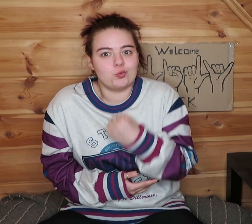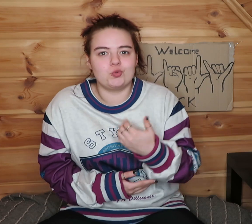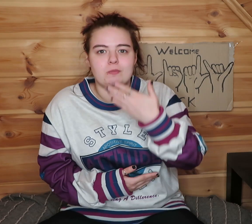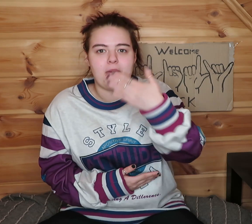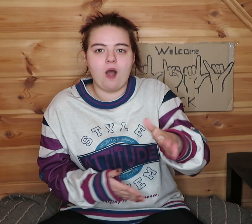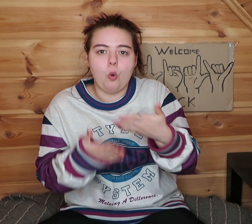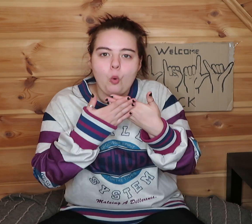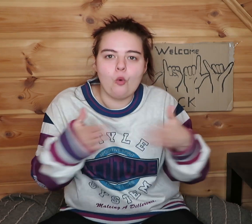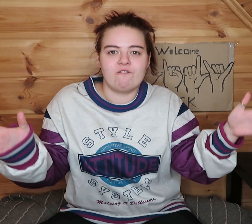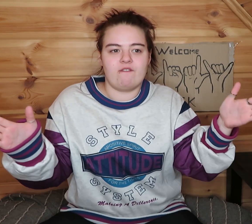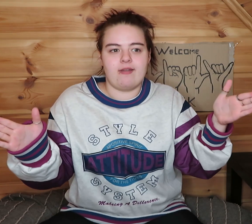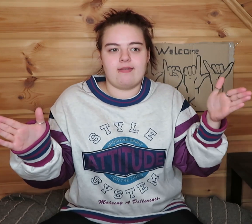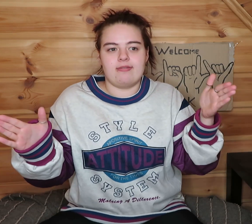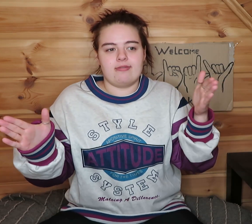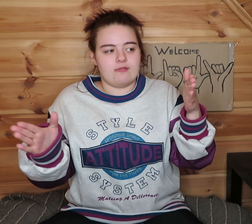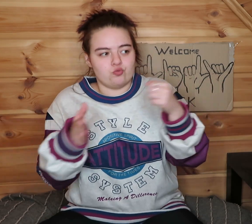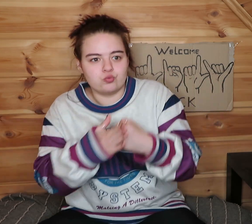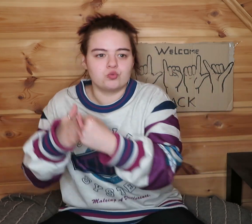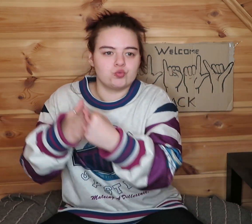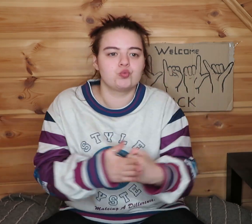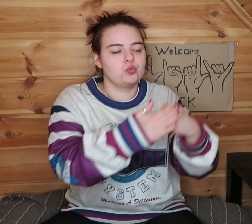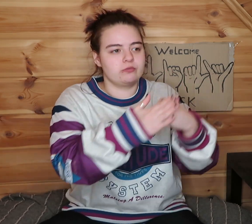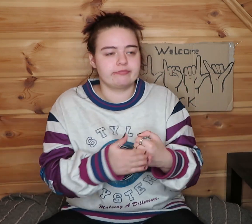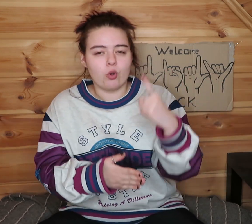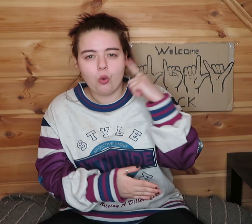Ich wünsche mir, dass wir offener sind und wir uns gegenseitig unterstützen.